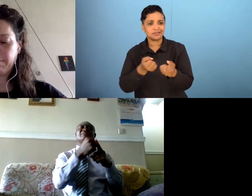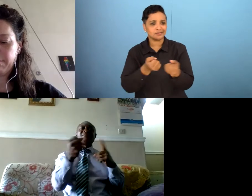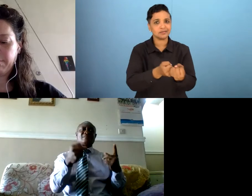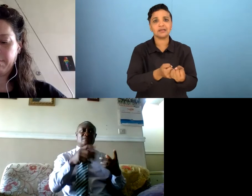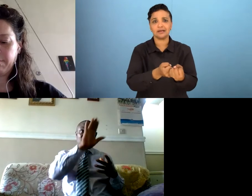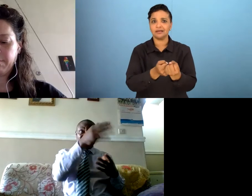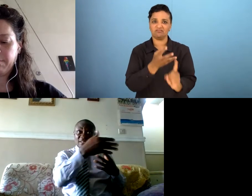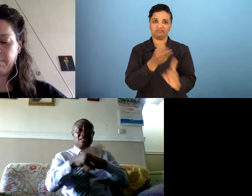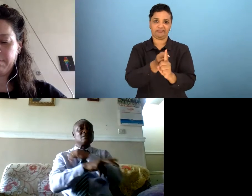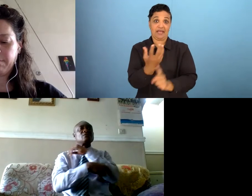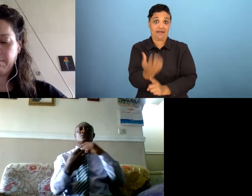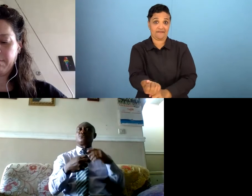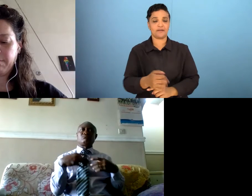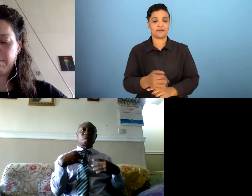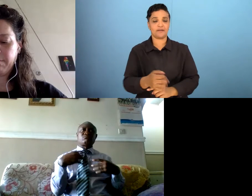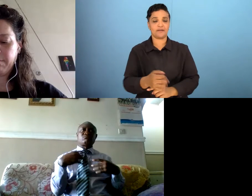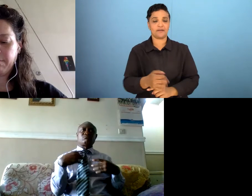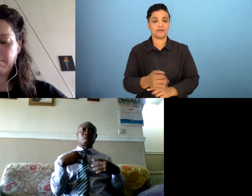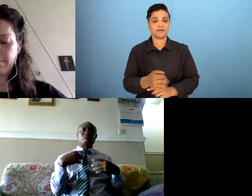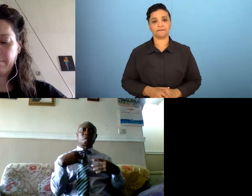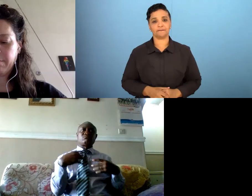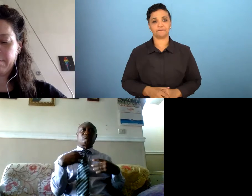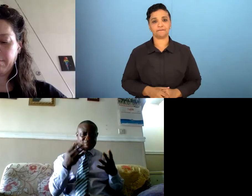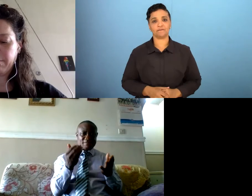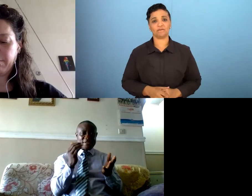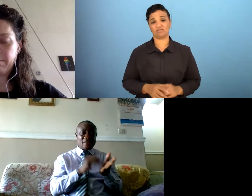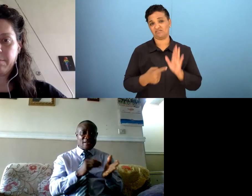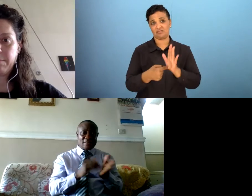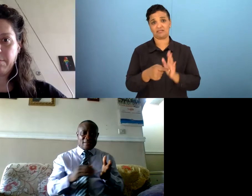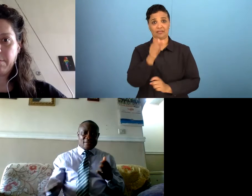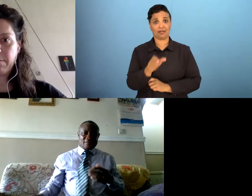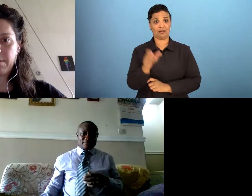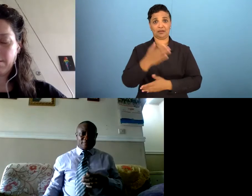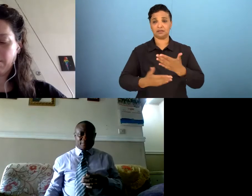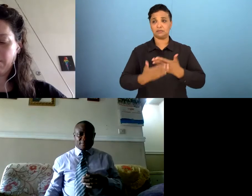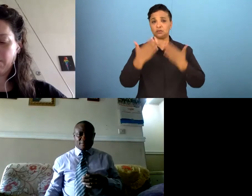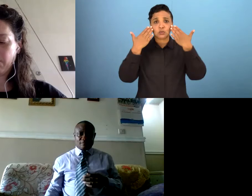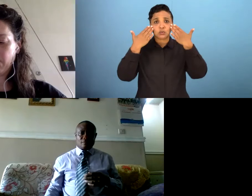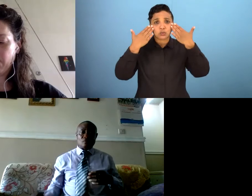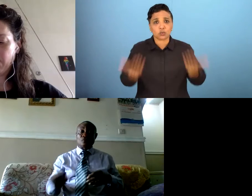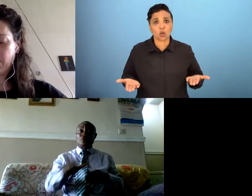raciones del gobierno , los paliativos y los paquetes de bienestar afectó el bienestar de algunos